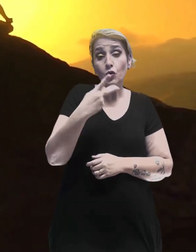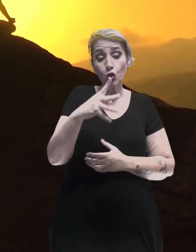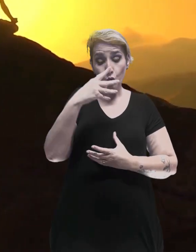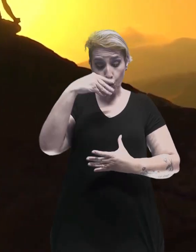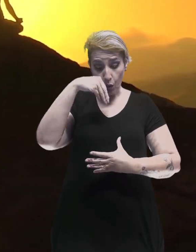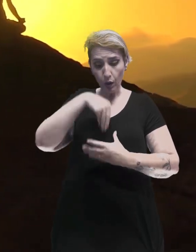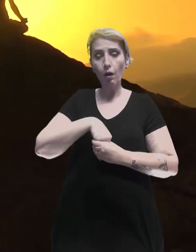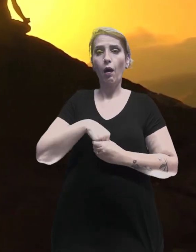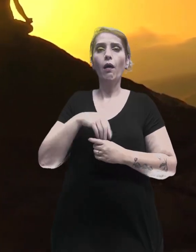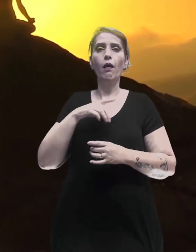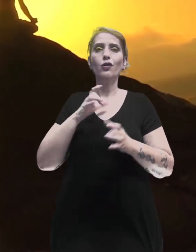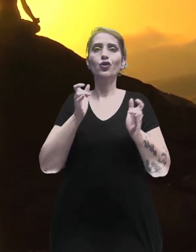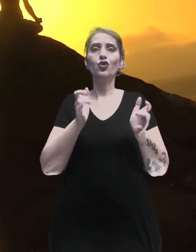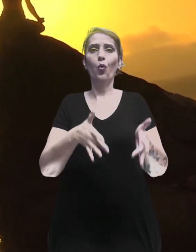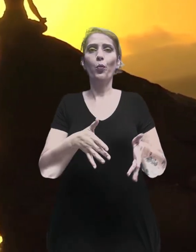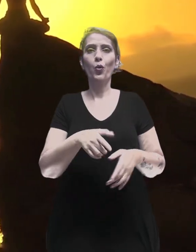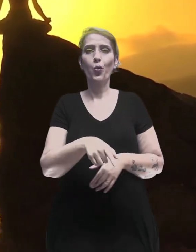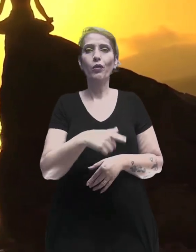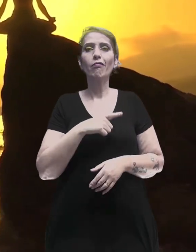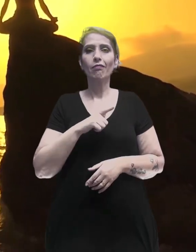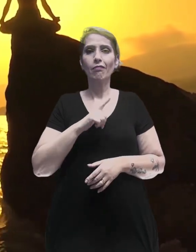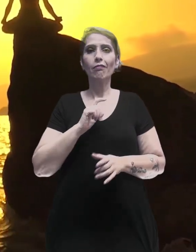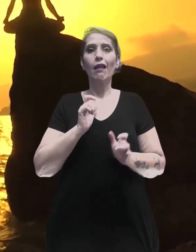essência.